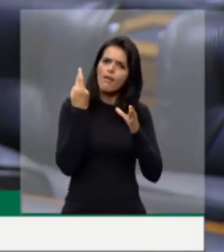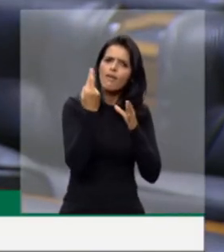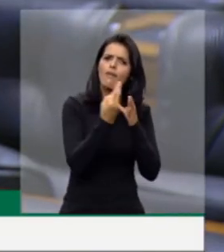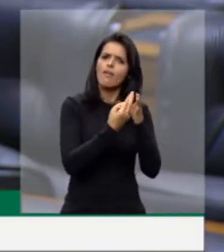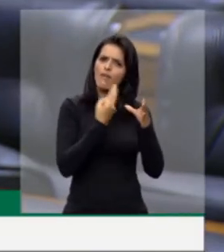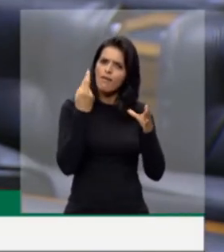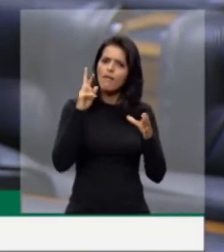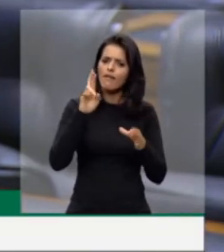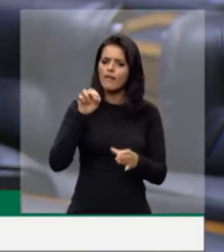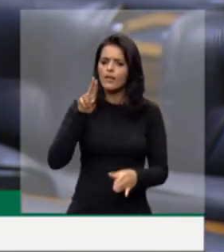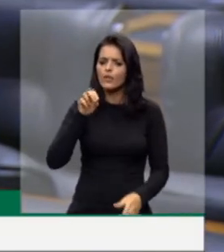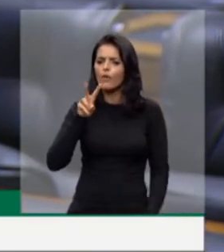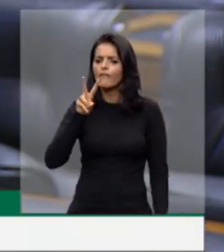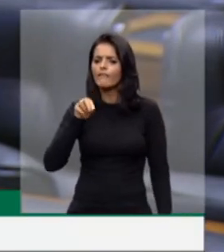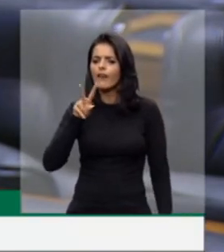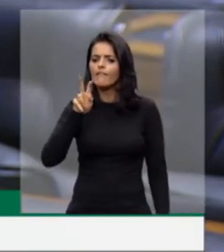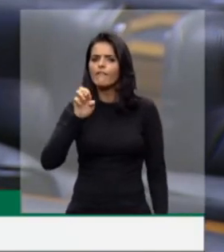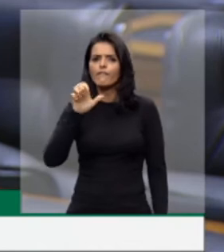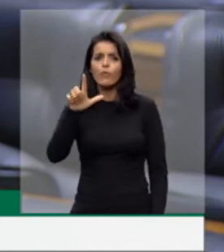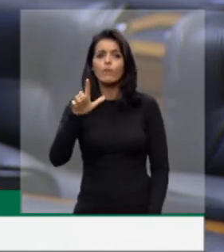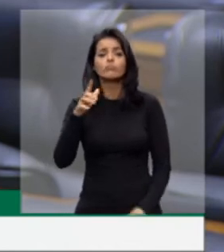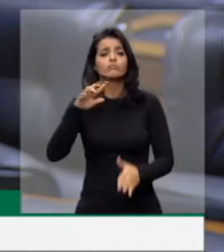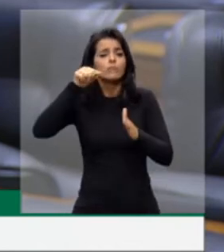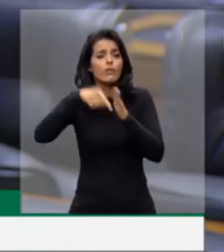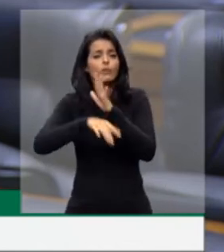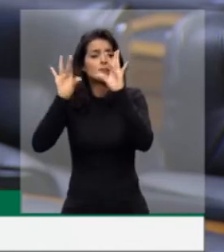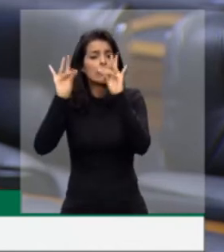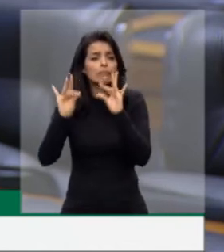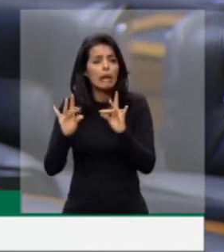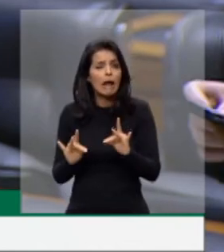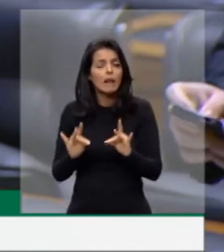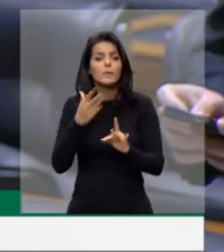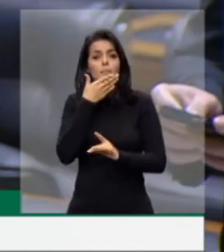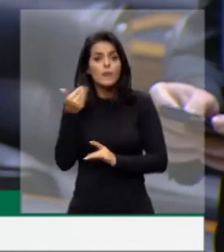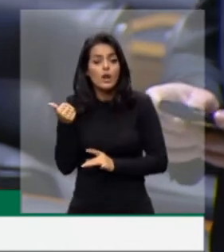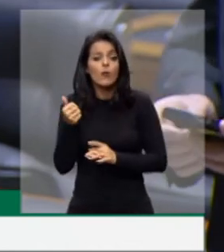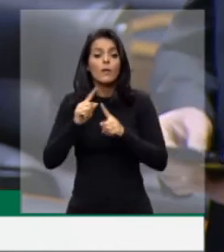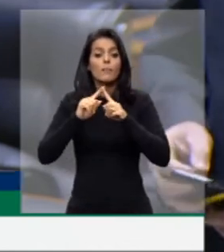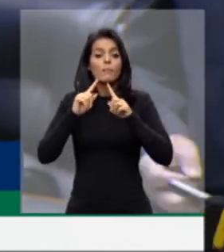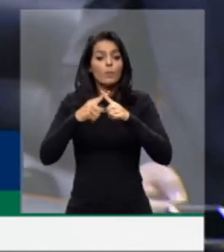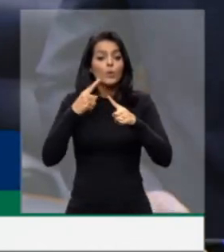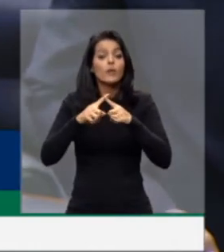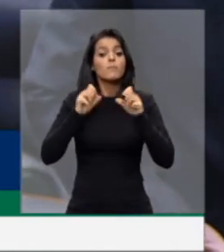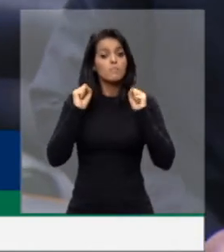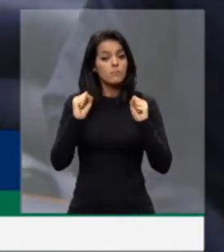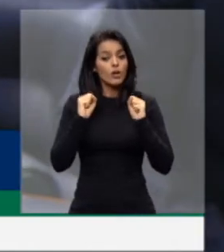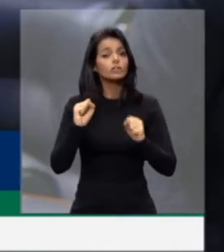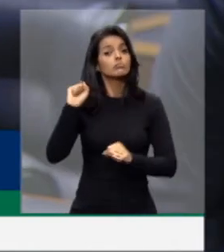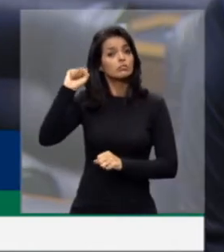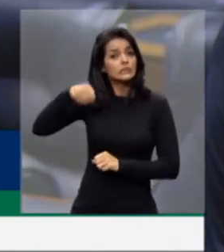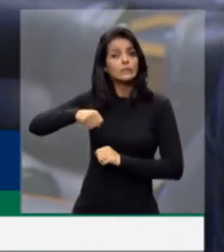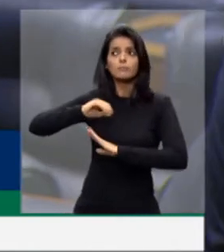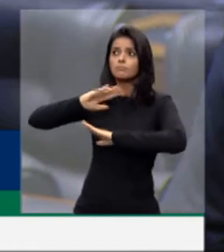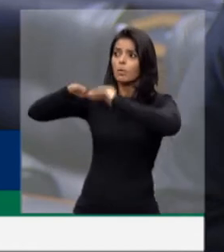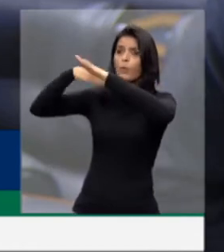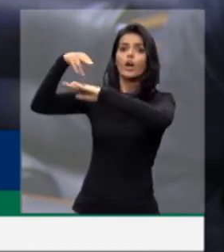NA RELEVÂNCIA DO TEMA, TODOS NÓS DEFENDEMOS ENERGIA RENOVÁVEL E É MUITO IMPORTANTE QUE A GENTE POSSA APROFUNDAR A DISCUSSÃO DESSA MATÉRIA PARA QUE PODE SIM DAR